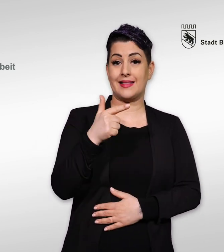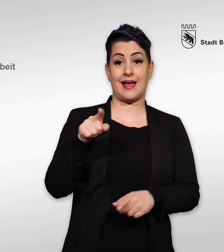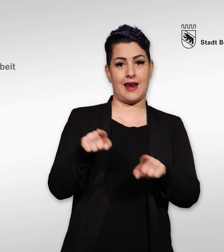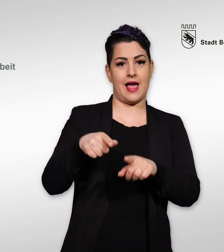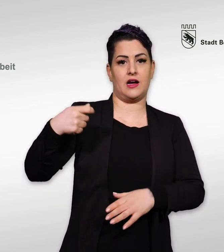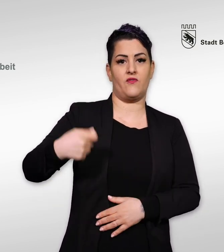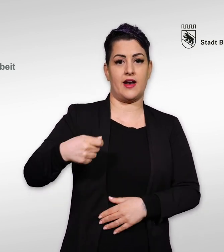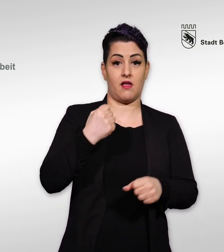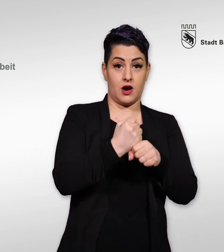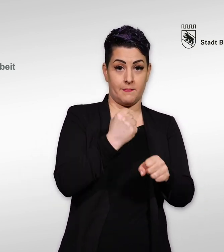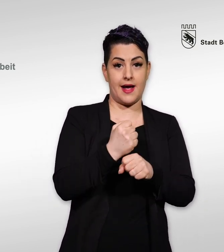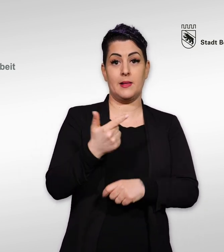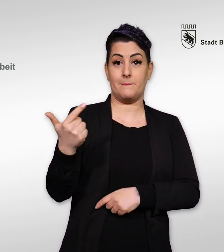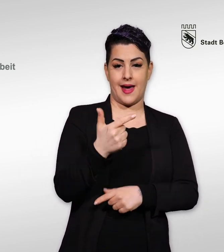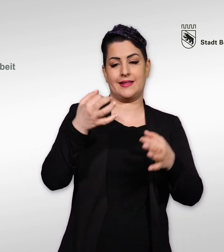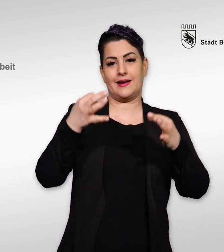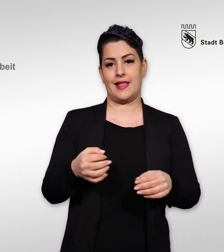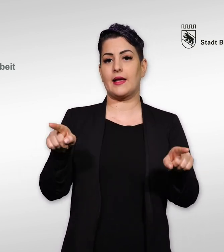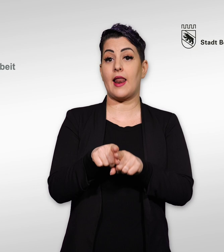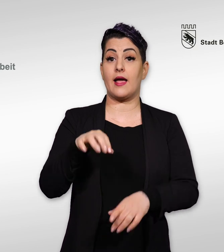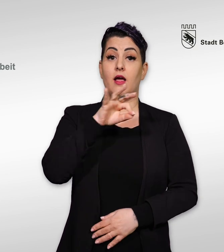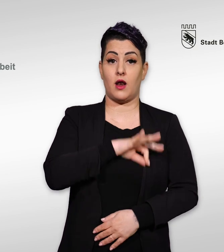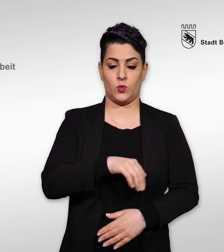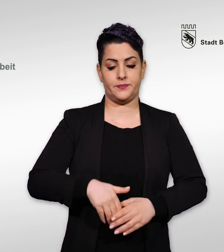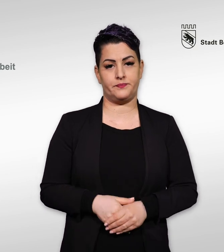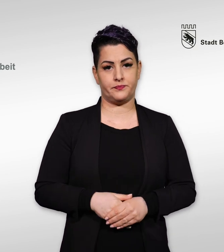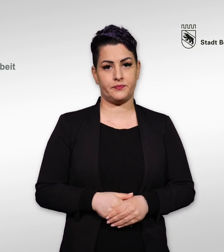bei gleichwertiger Arbeit sind in der Bundesverfassung verankert.